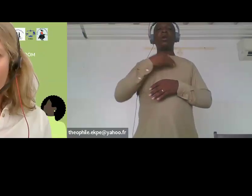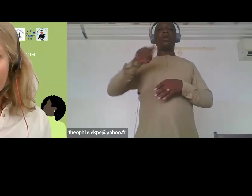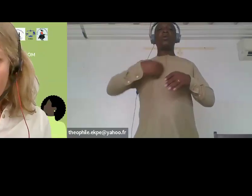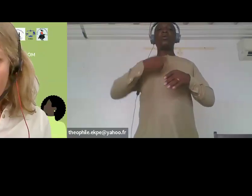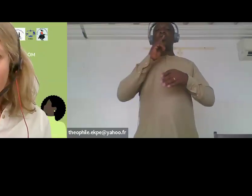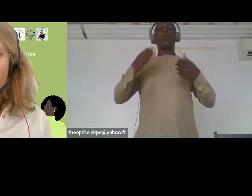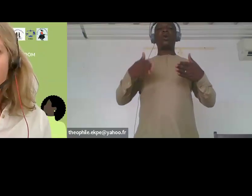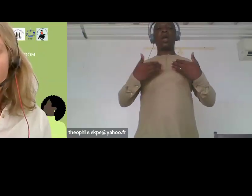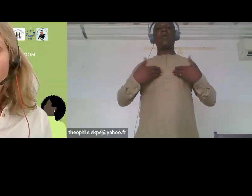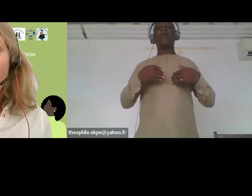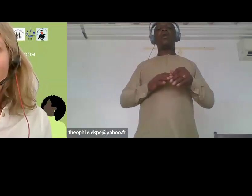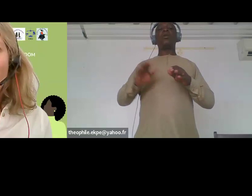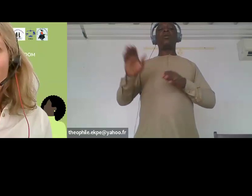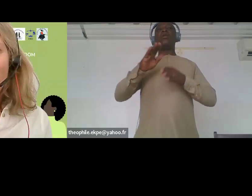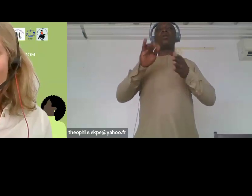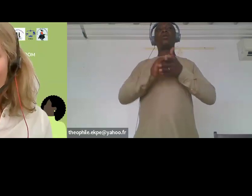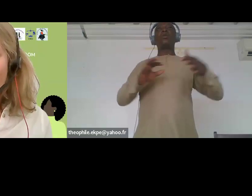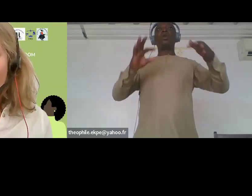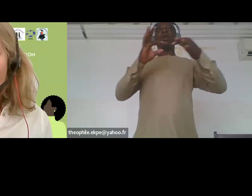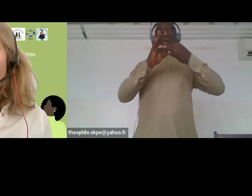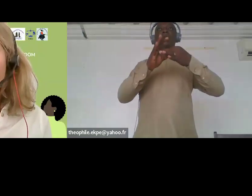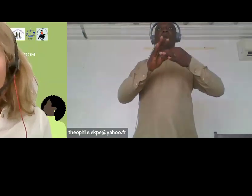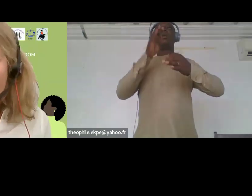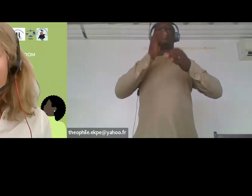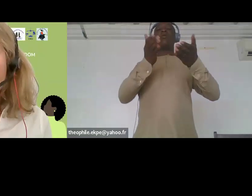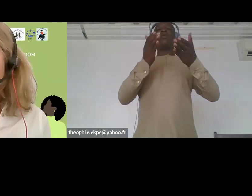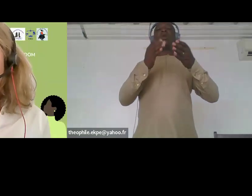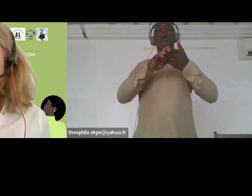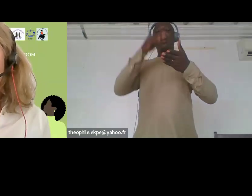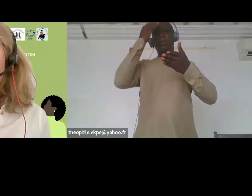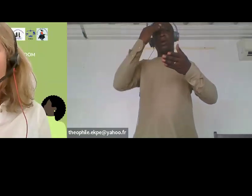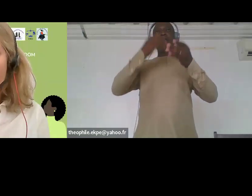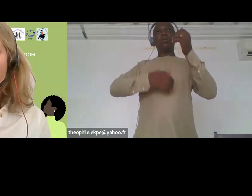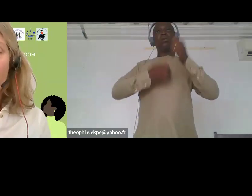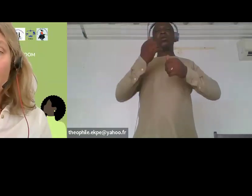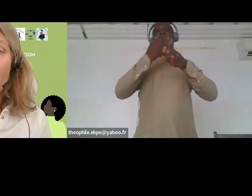faire ce lien euh si vous voulez en apprendre plus concrètement sur ce